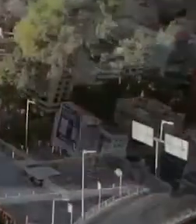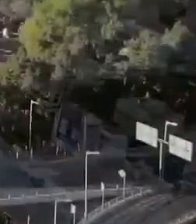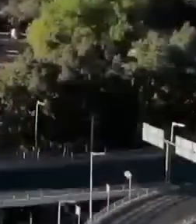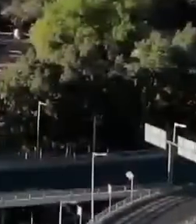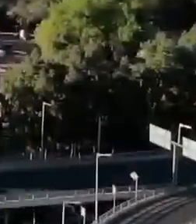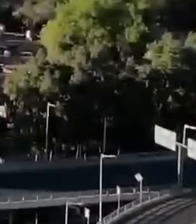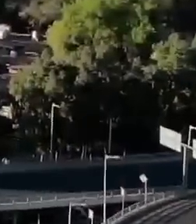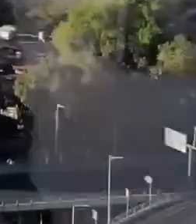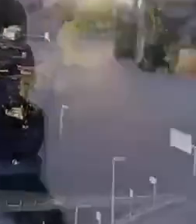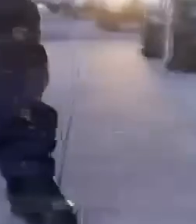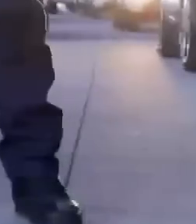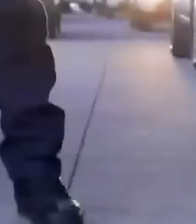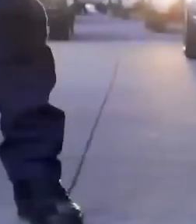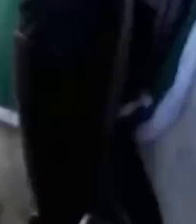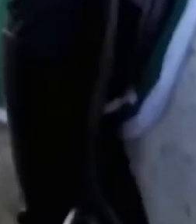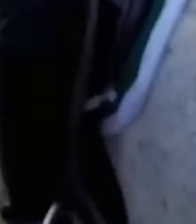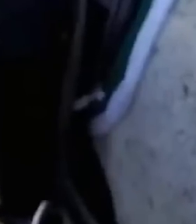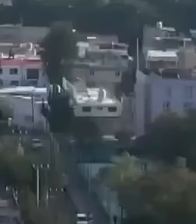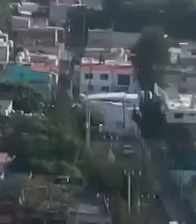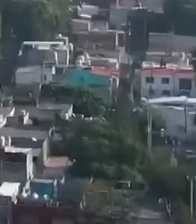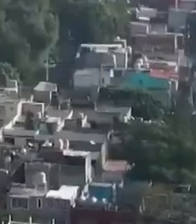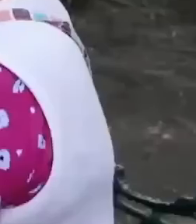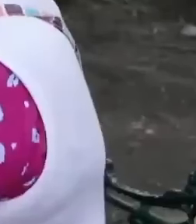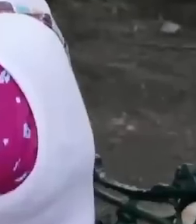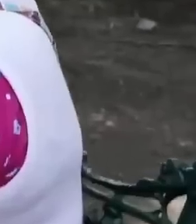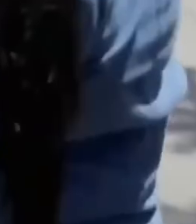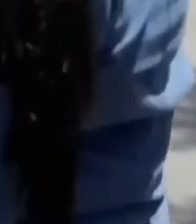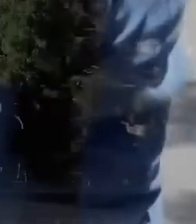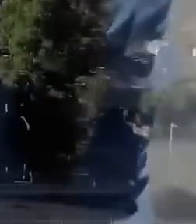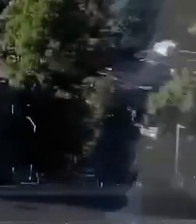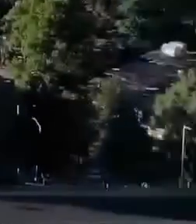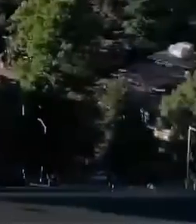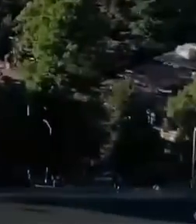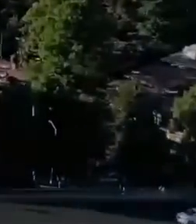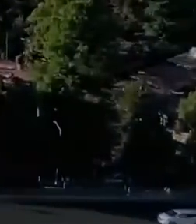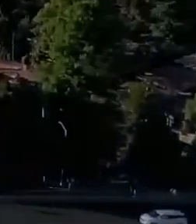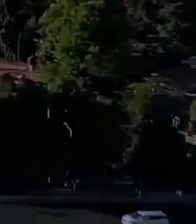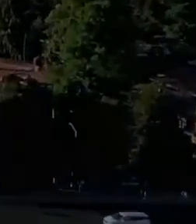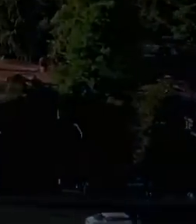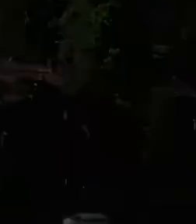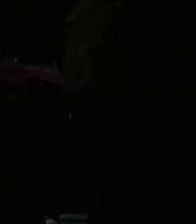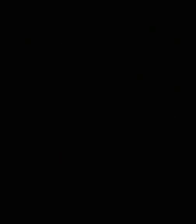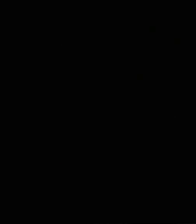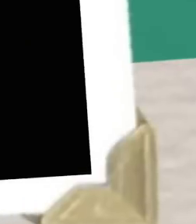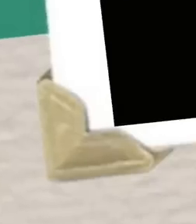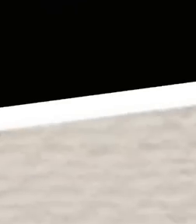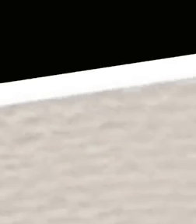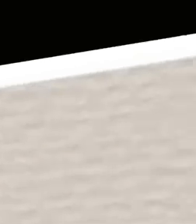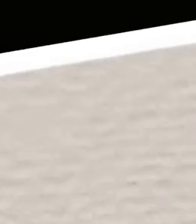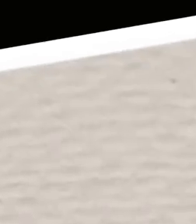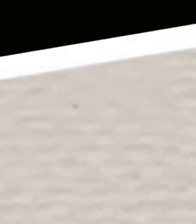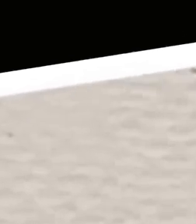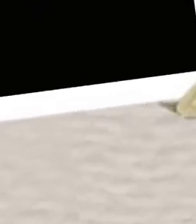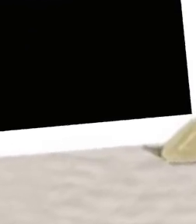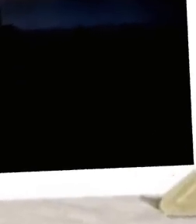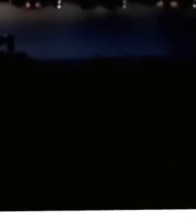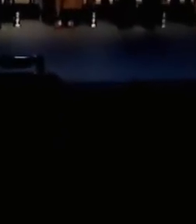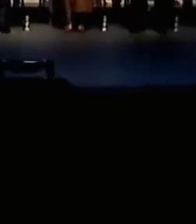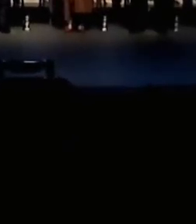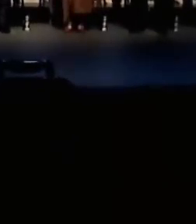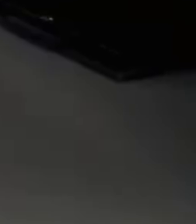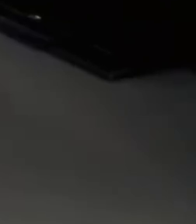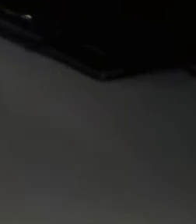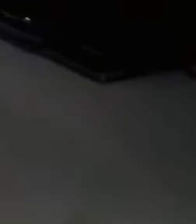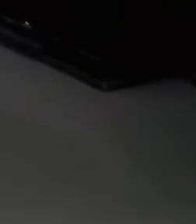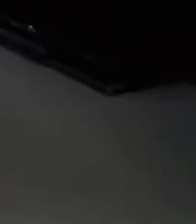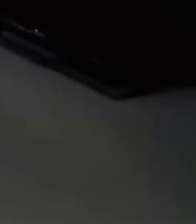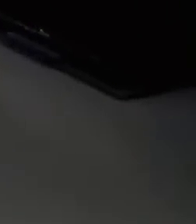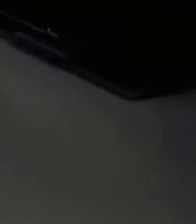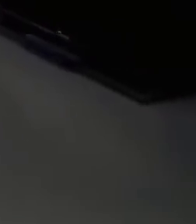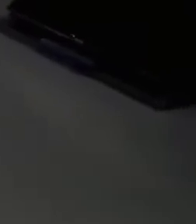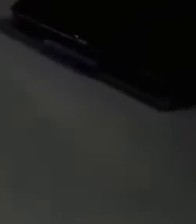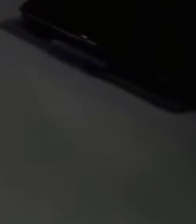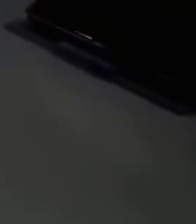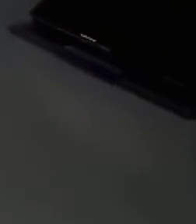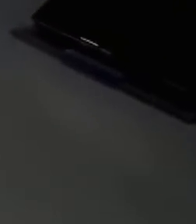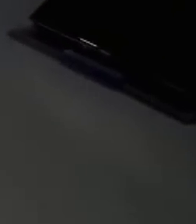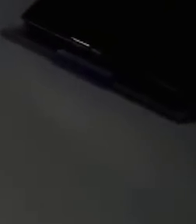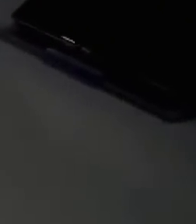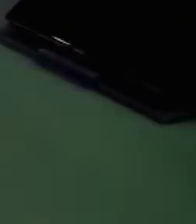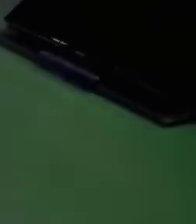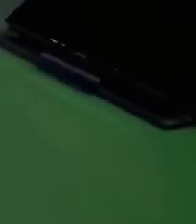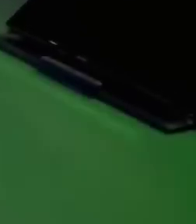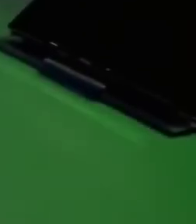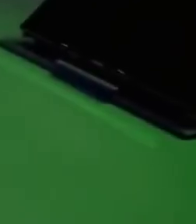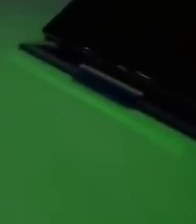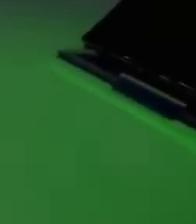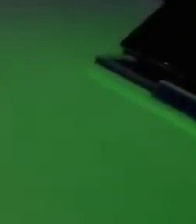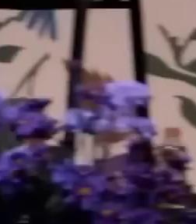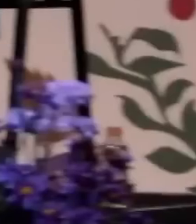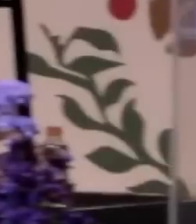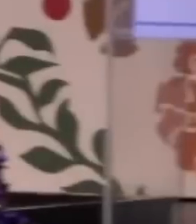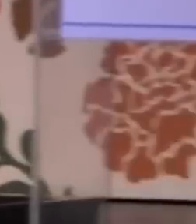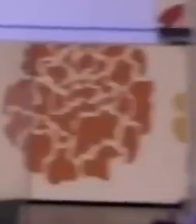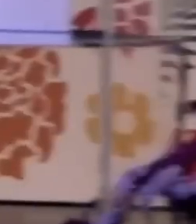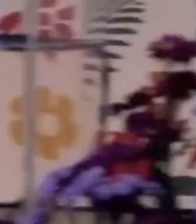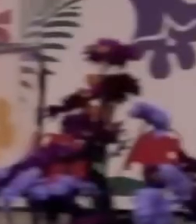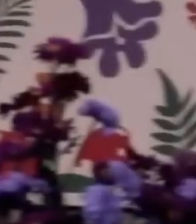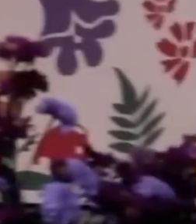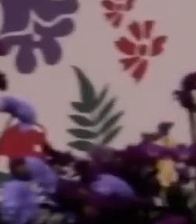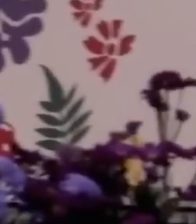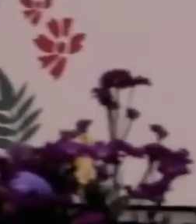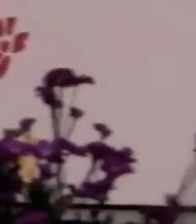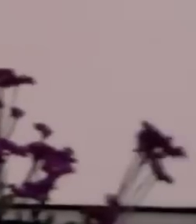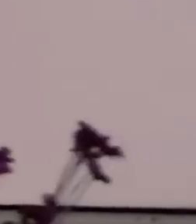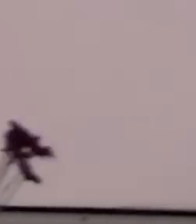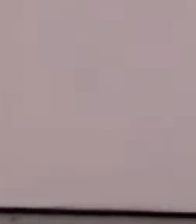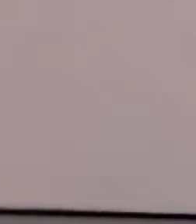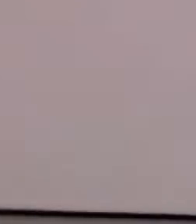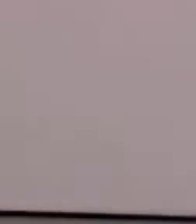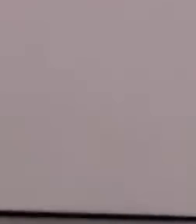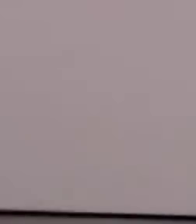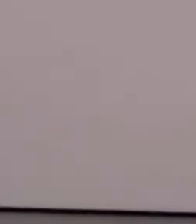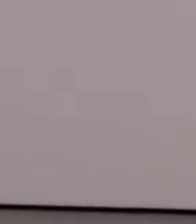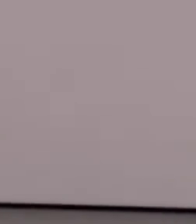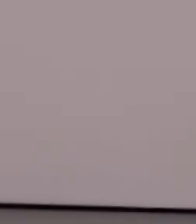cambio Buenos días Amigas y amigos bienvenidas y bienvenidos al Auditorio Nacional démosle